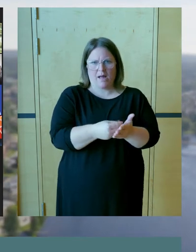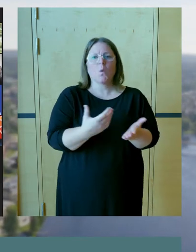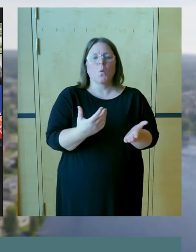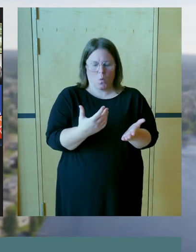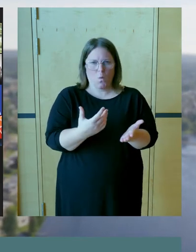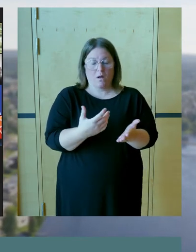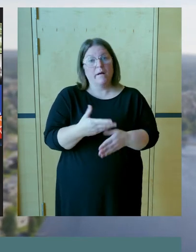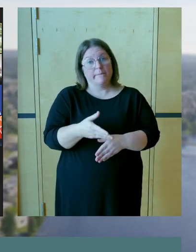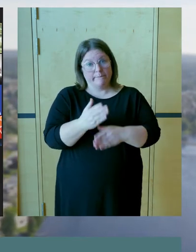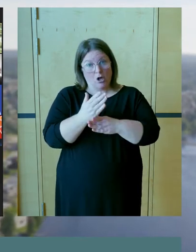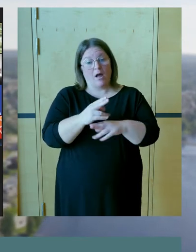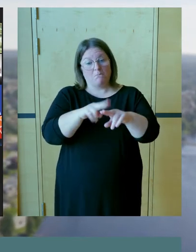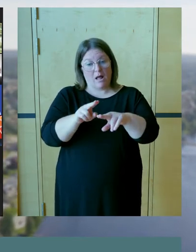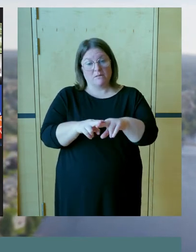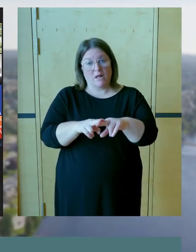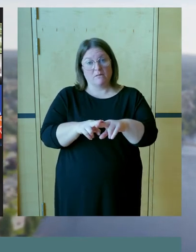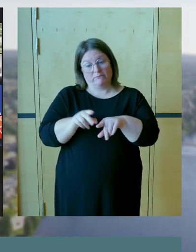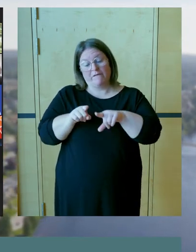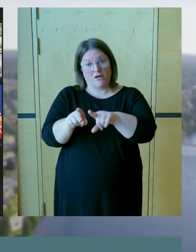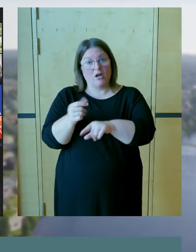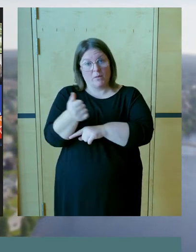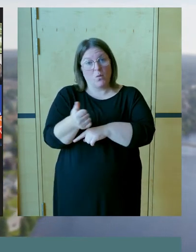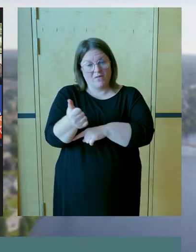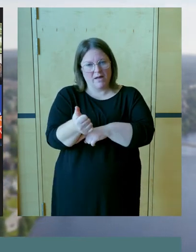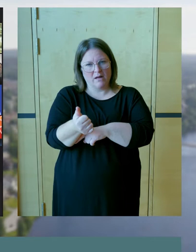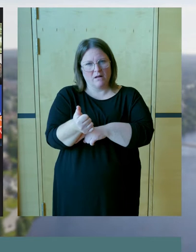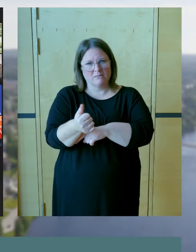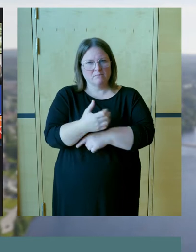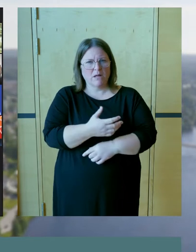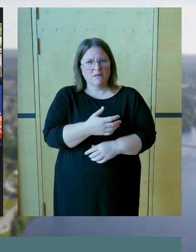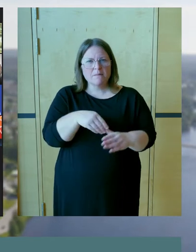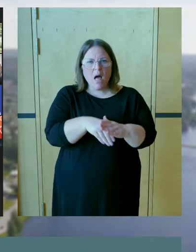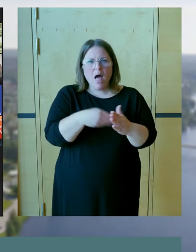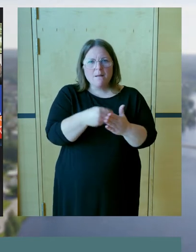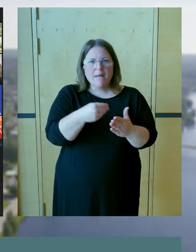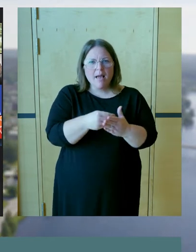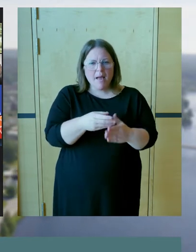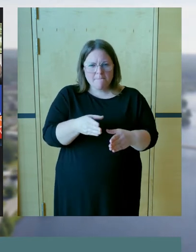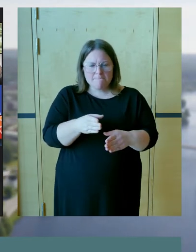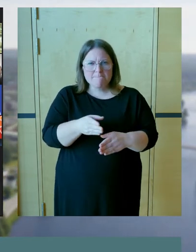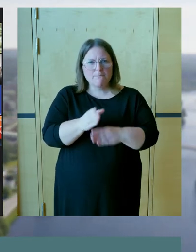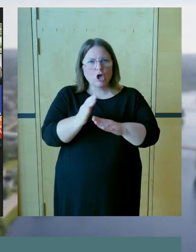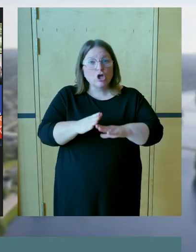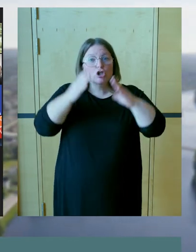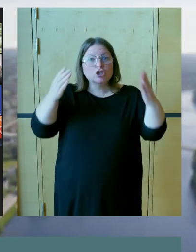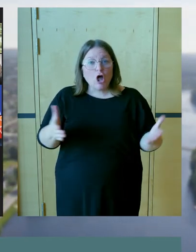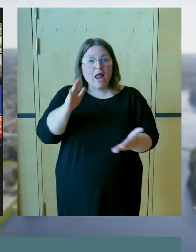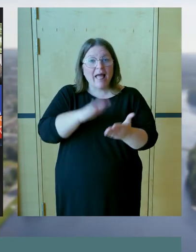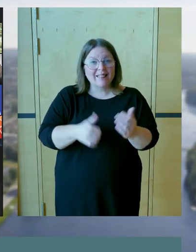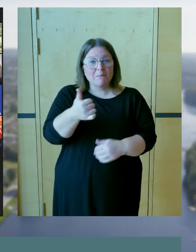Om man tror att man sparar pengar på att bygga ett större boende vad det finns behov av då tror att man handlar med barn Pengar ganska ovarsamt